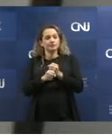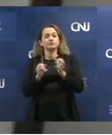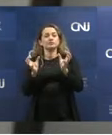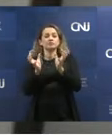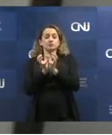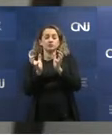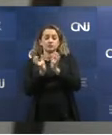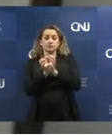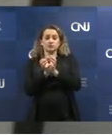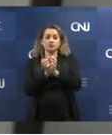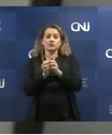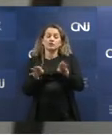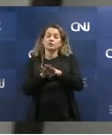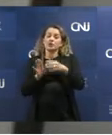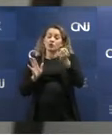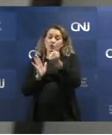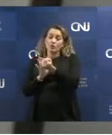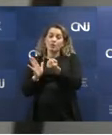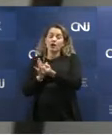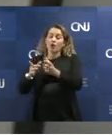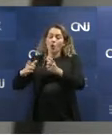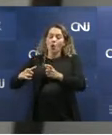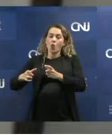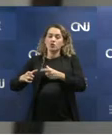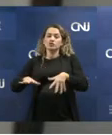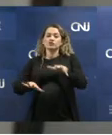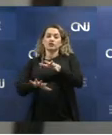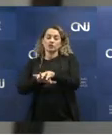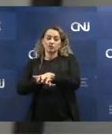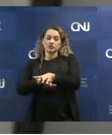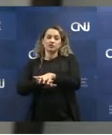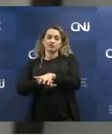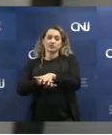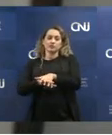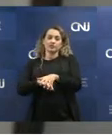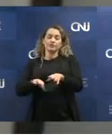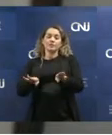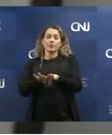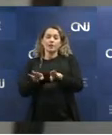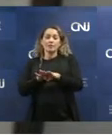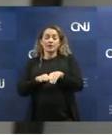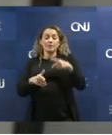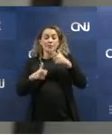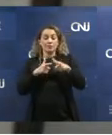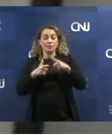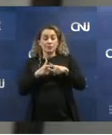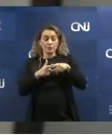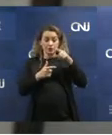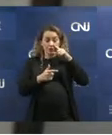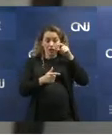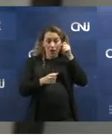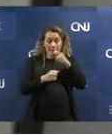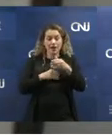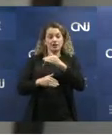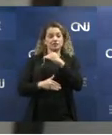na Comarca do Conde, onde foi inclusive vítima de ameaças de morte tendo sido